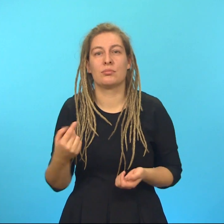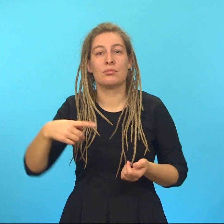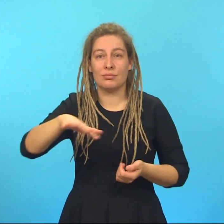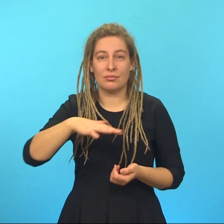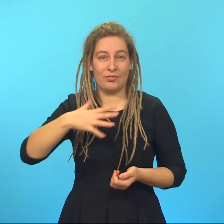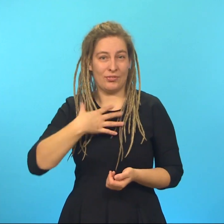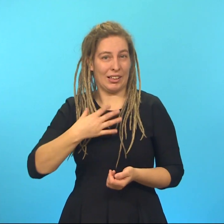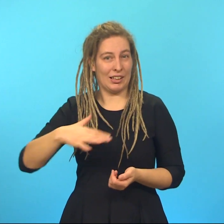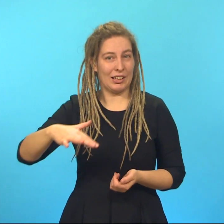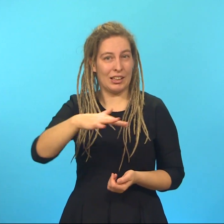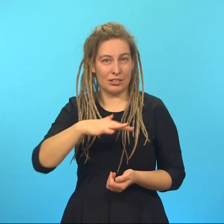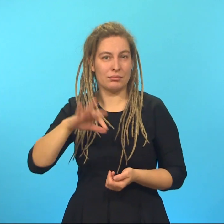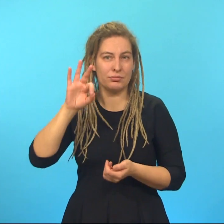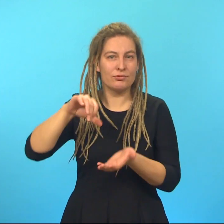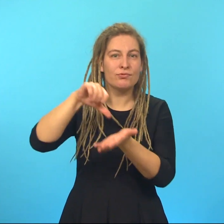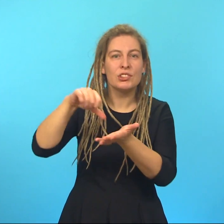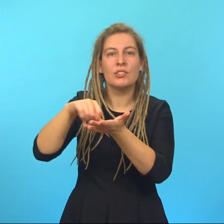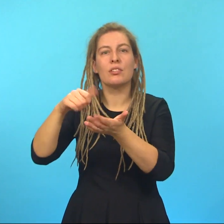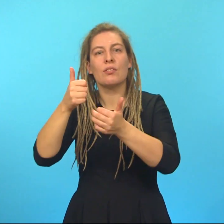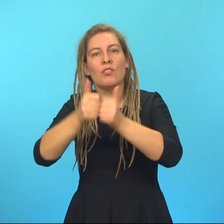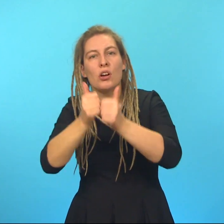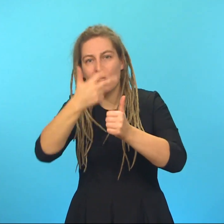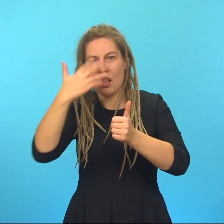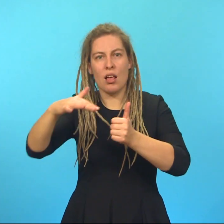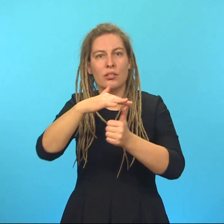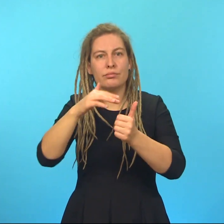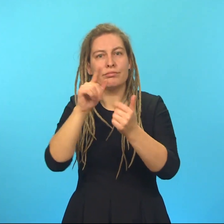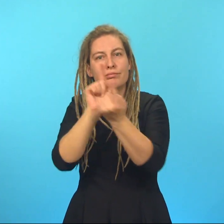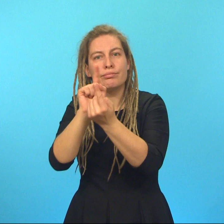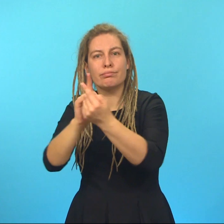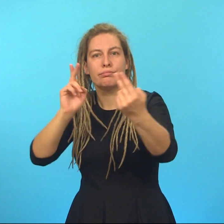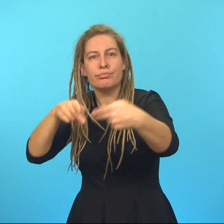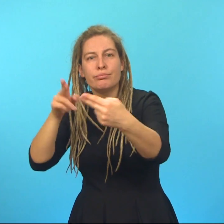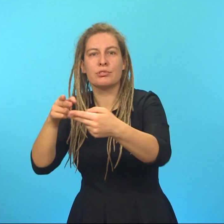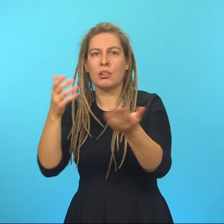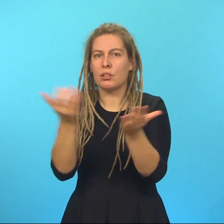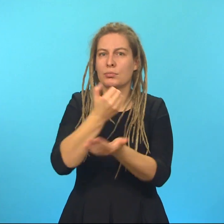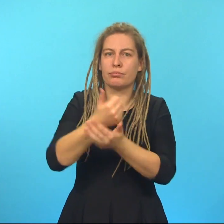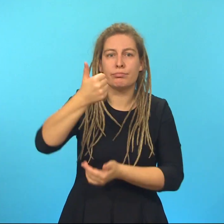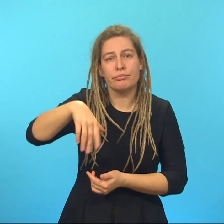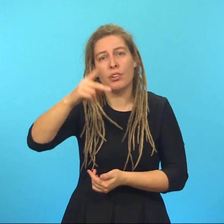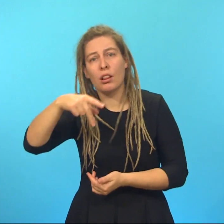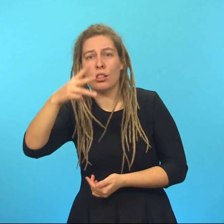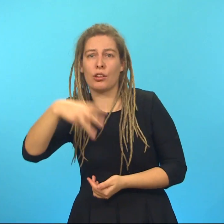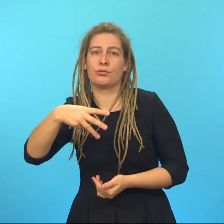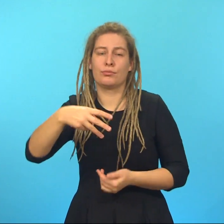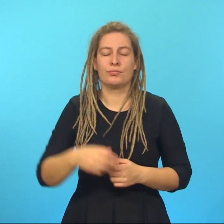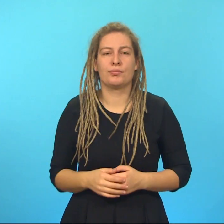Vilniečiai dalyvavo Lietuvos spartakiadose ir dažnai užimdavo prizines vietas.